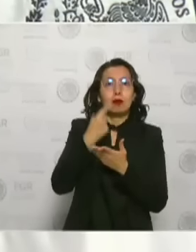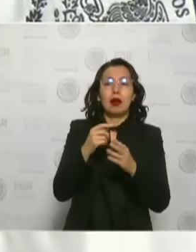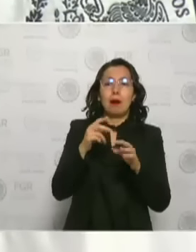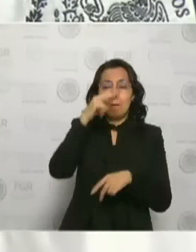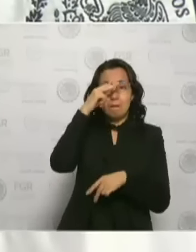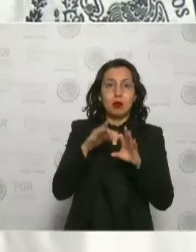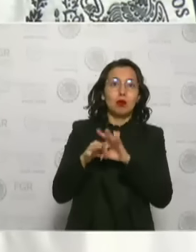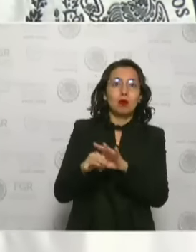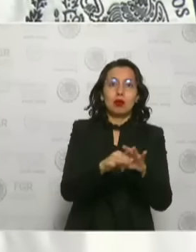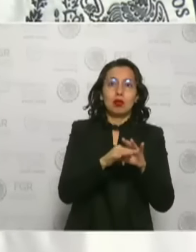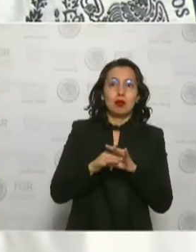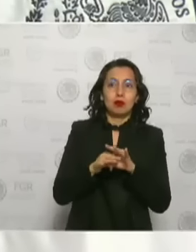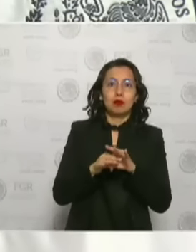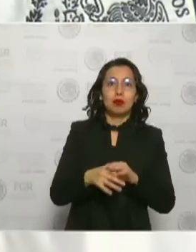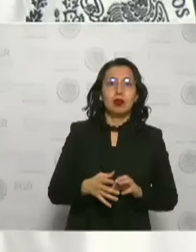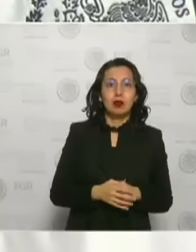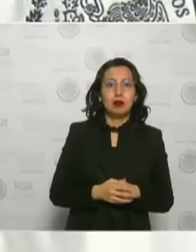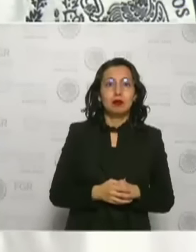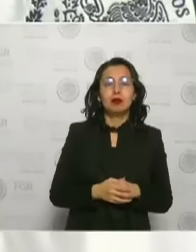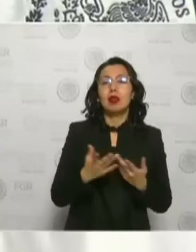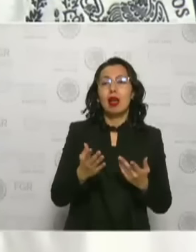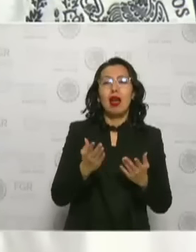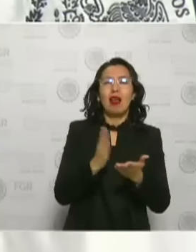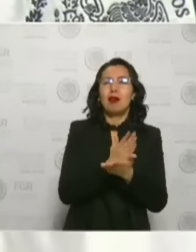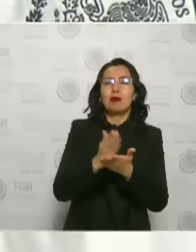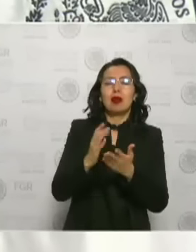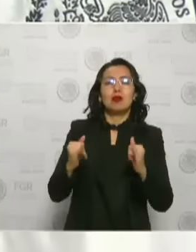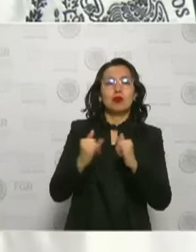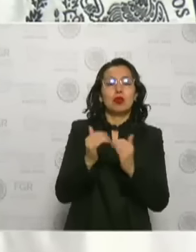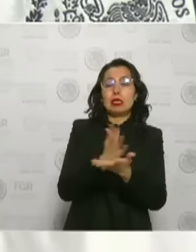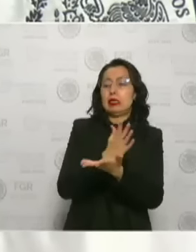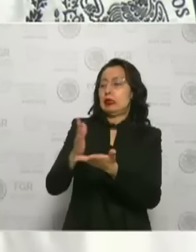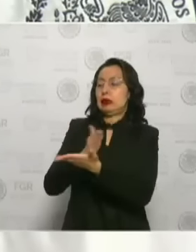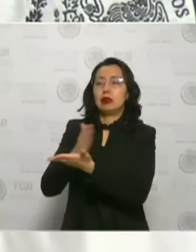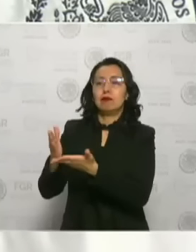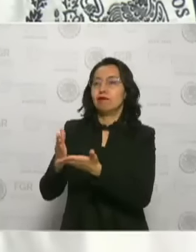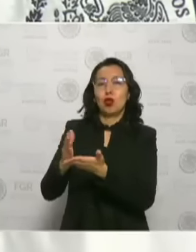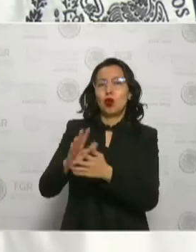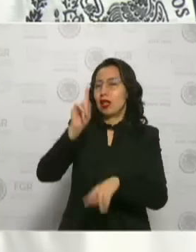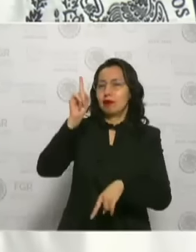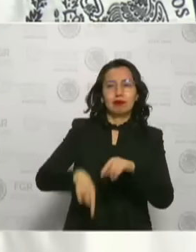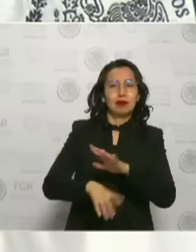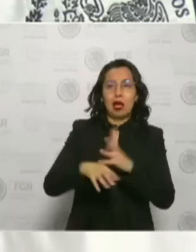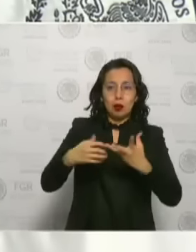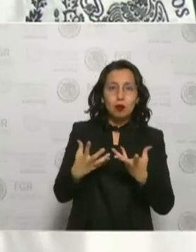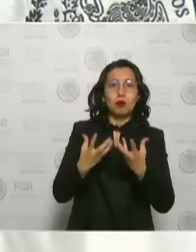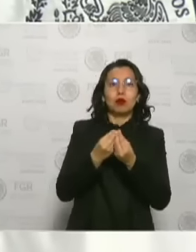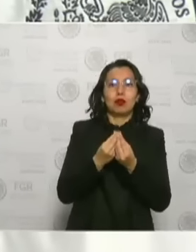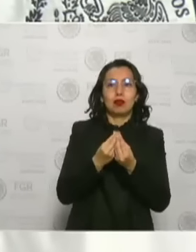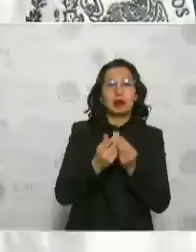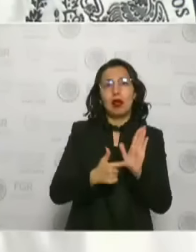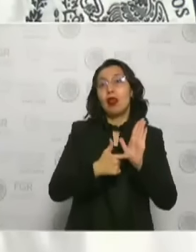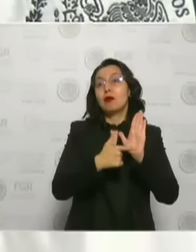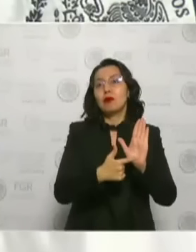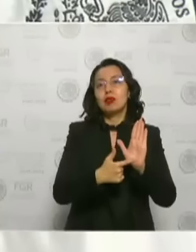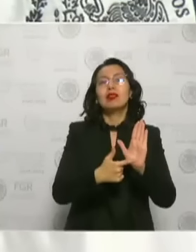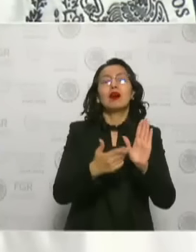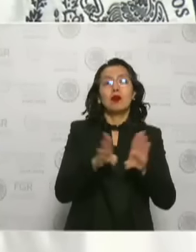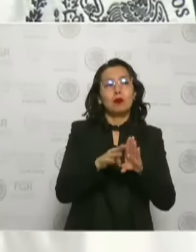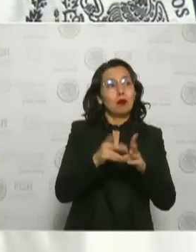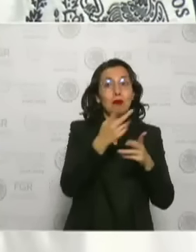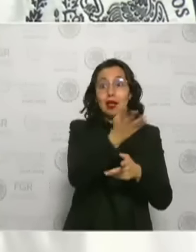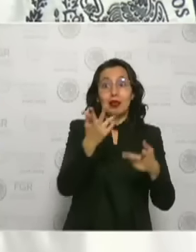ya atrás el individualismo institucional. Muestra de ello es la asistencia a este evento de quienes